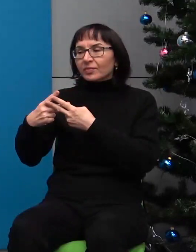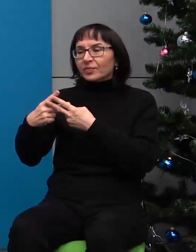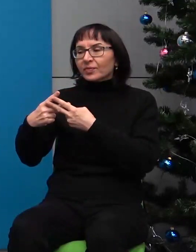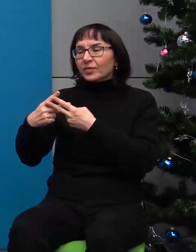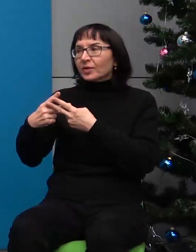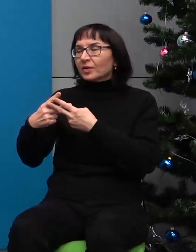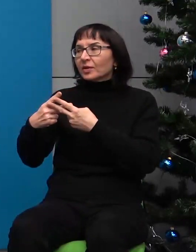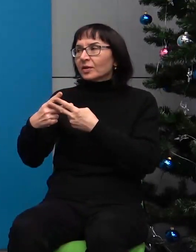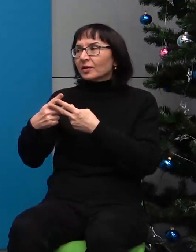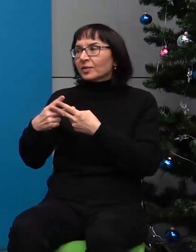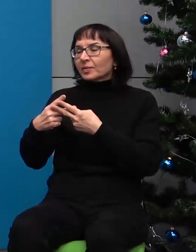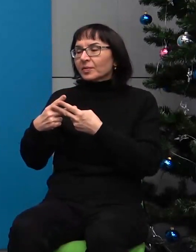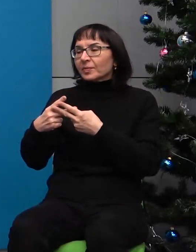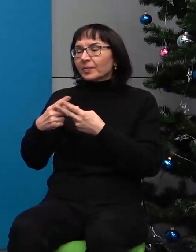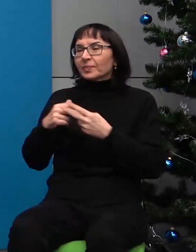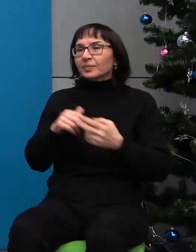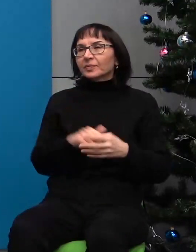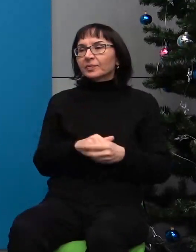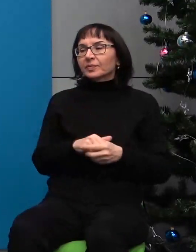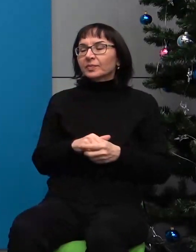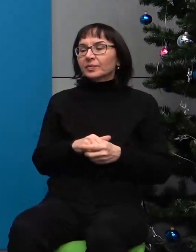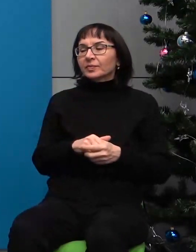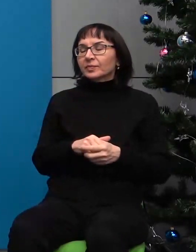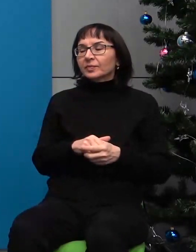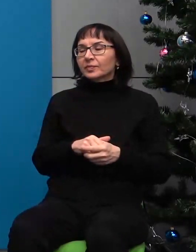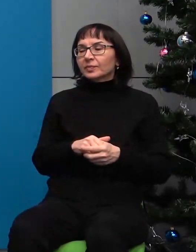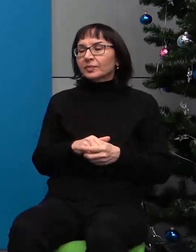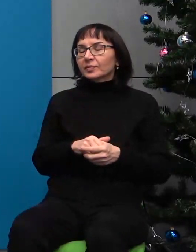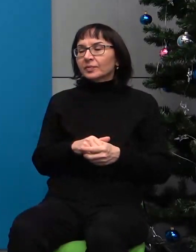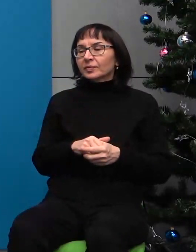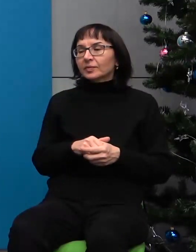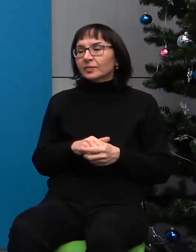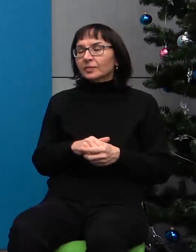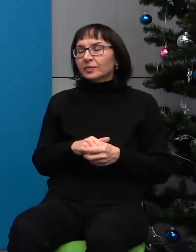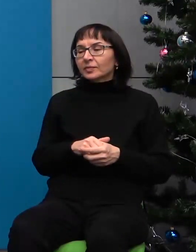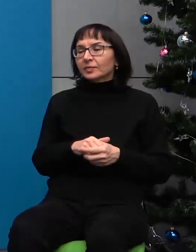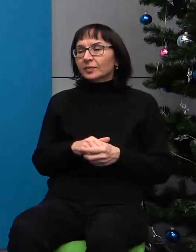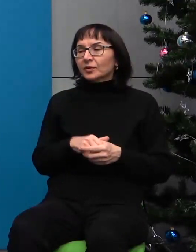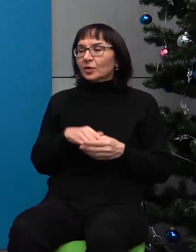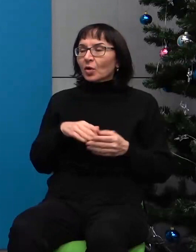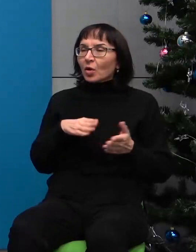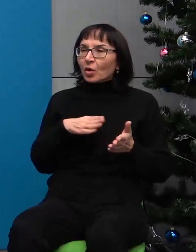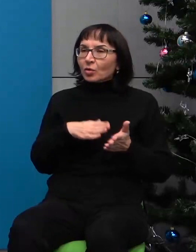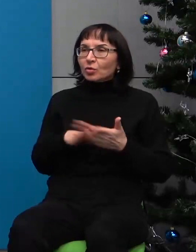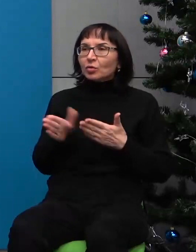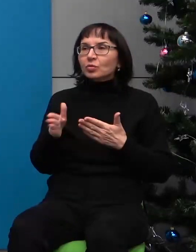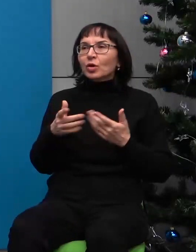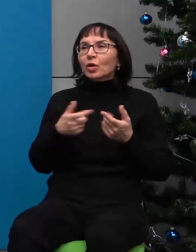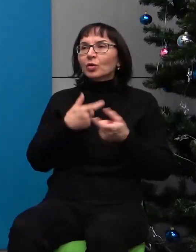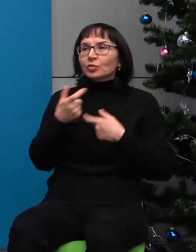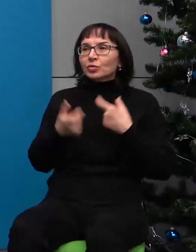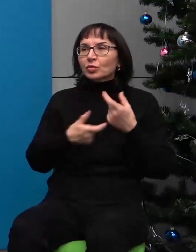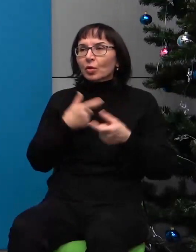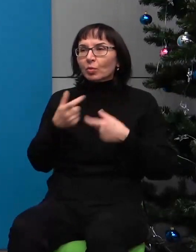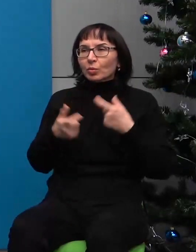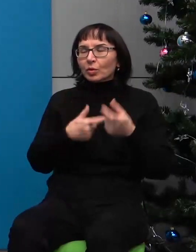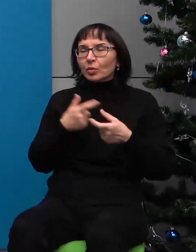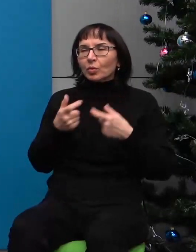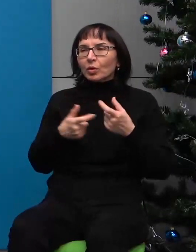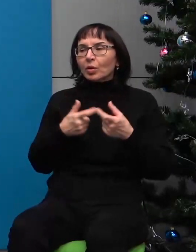że tak się wyrażę. To się zrobiło bardzo popularne. Tylko, że tak naprawdę